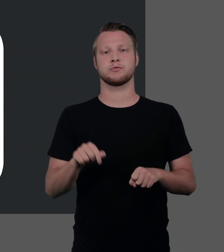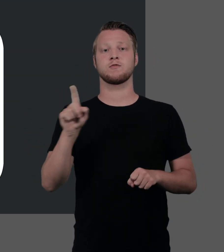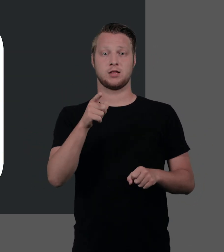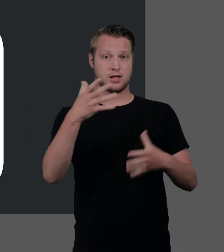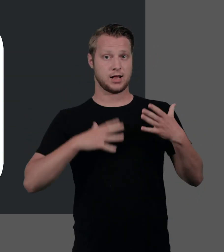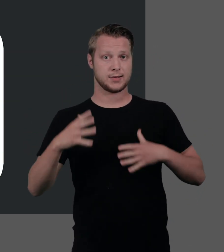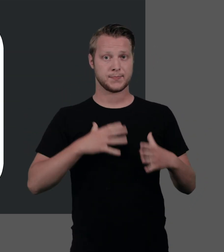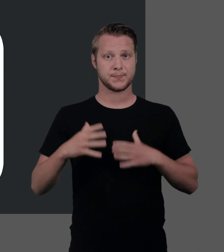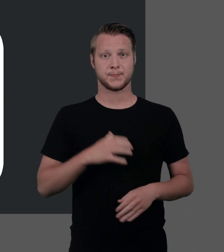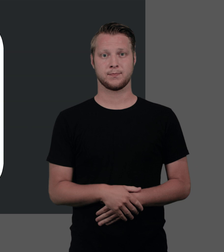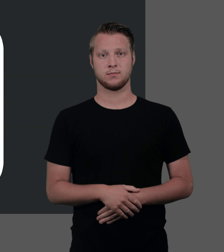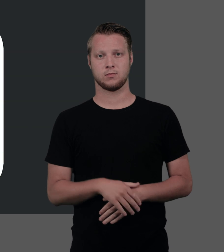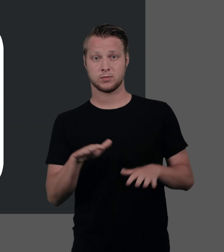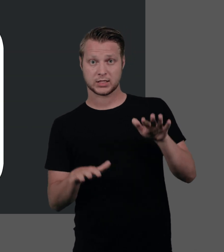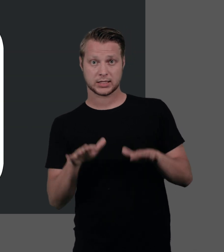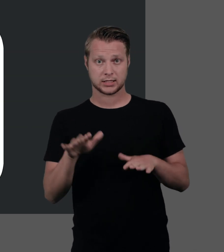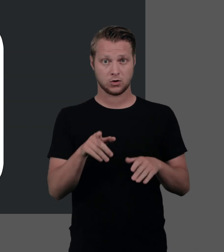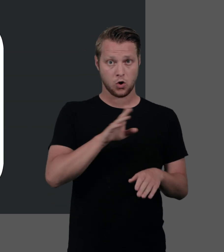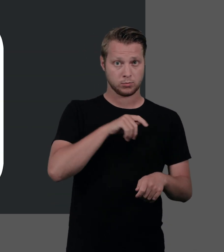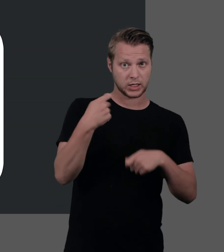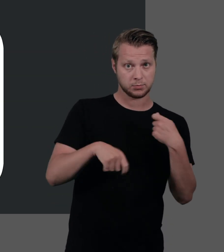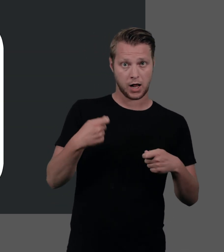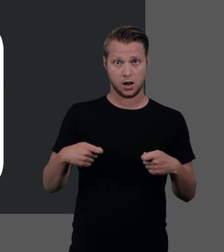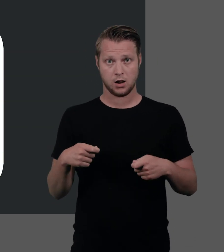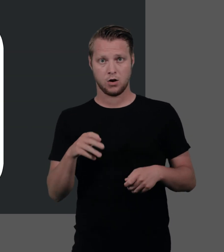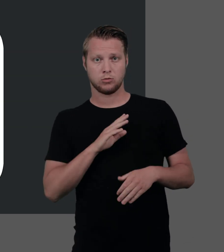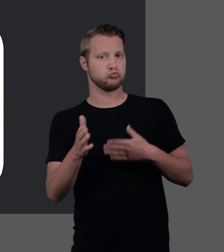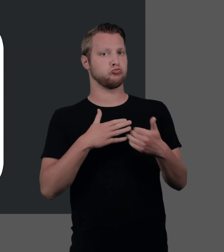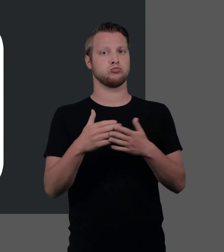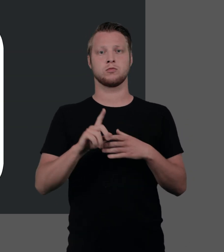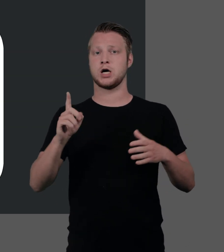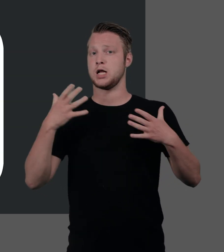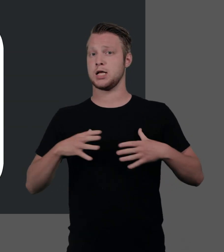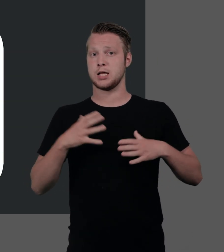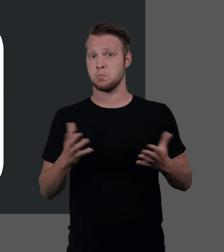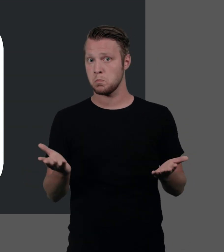en of je de flexibiliteit hebt om te dragen wat je wilt.